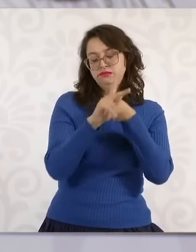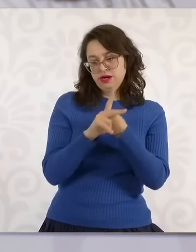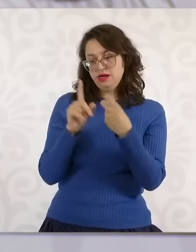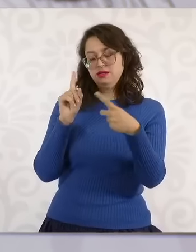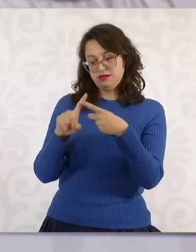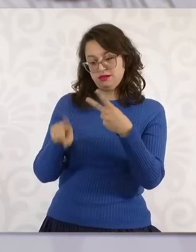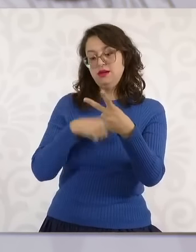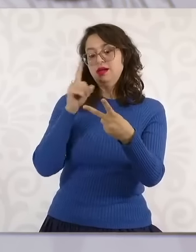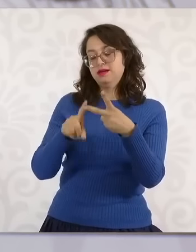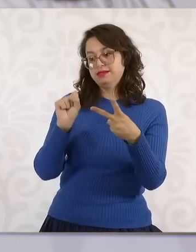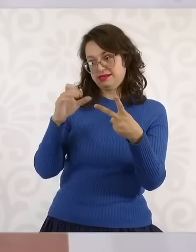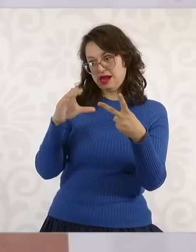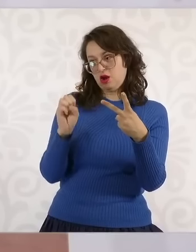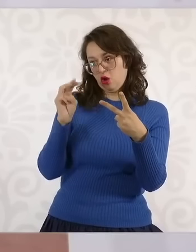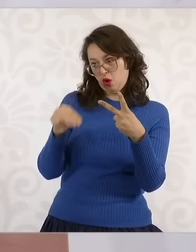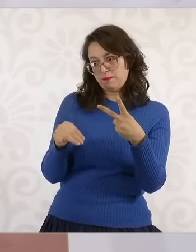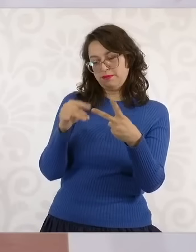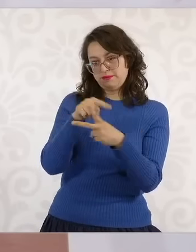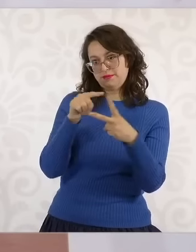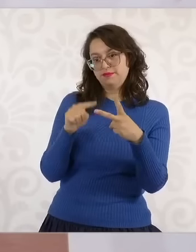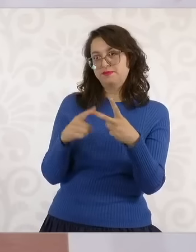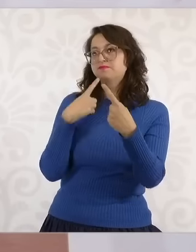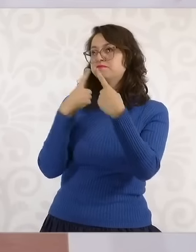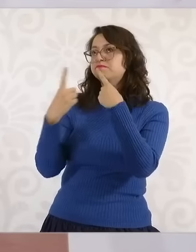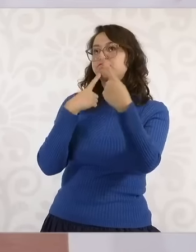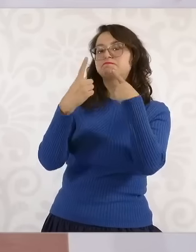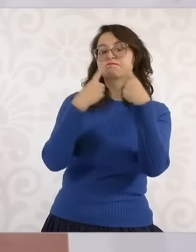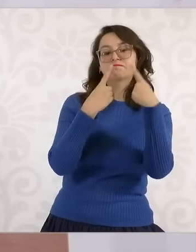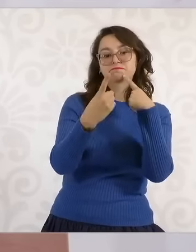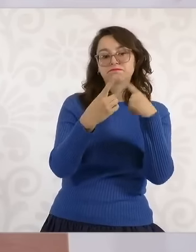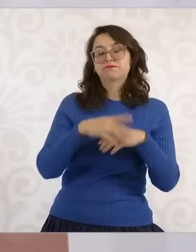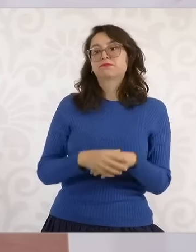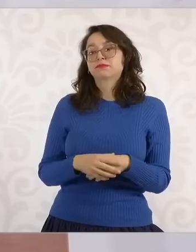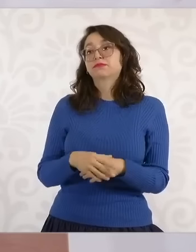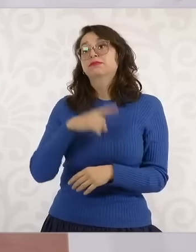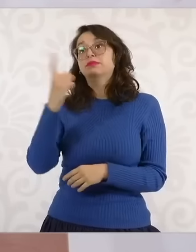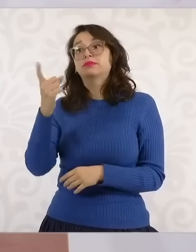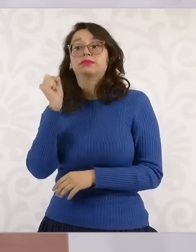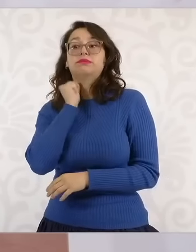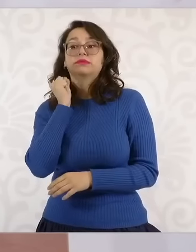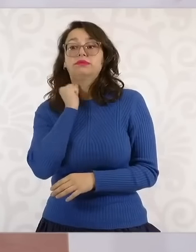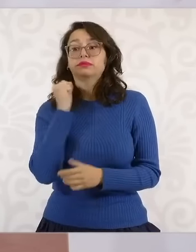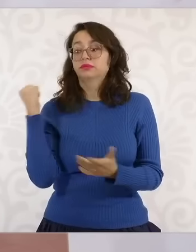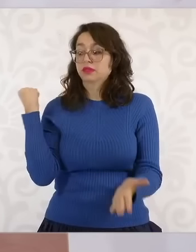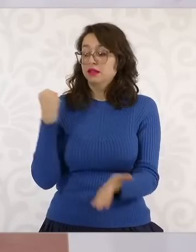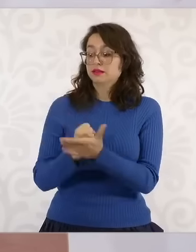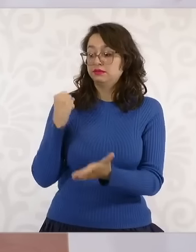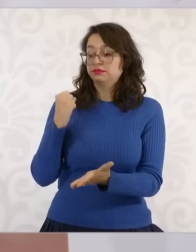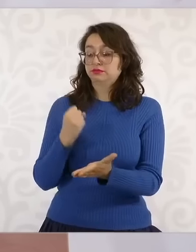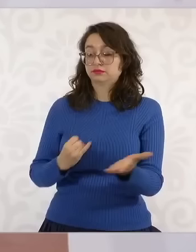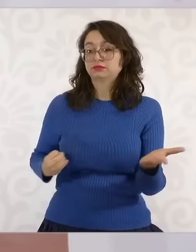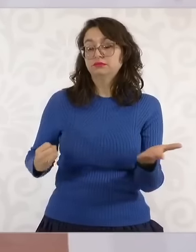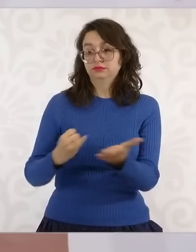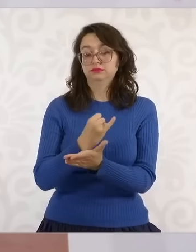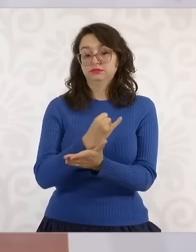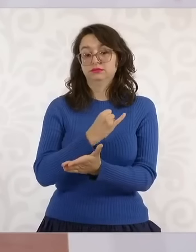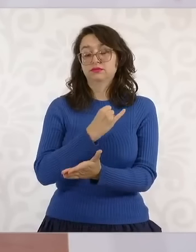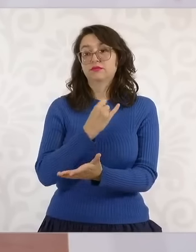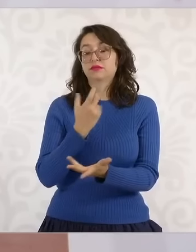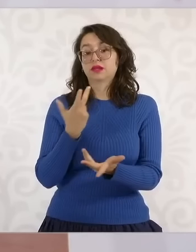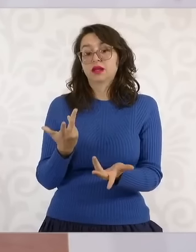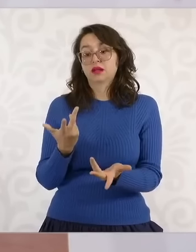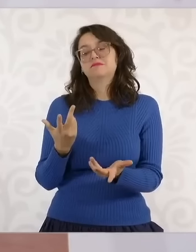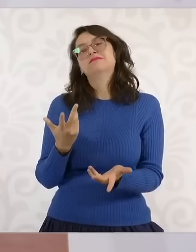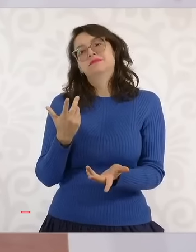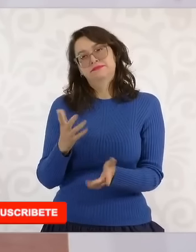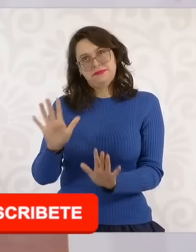de Economía. La decisión del Senado finalmente a propuesta nuestra. Nosotros hicimos una propuesta